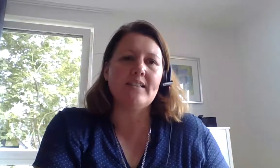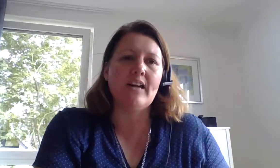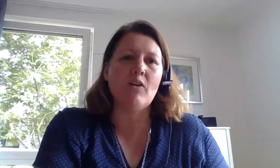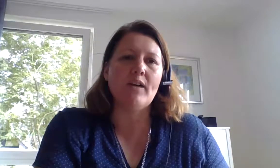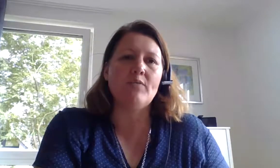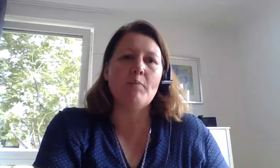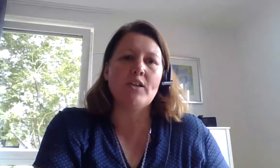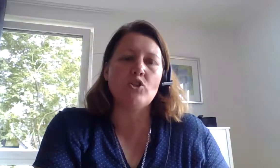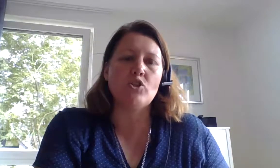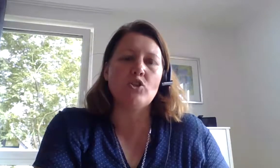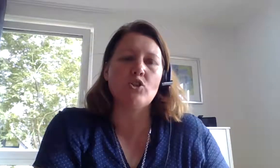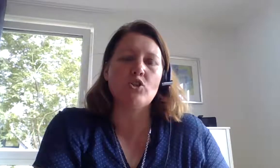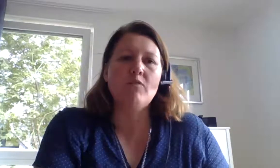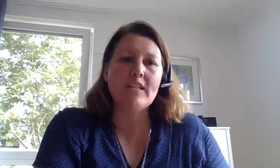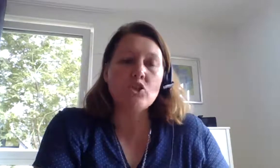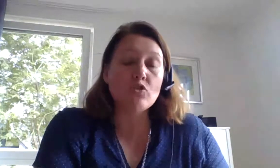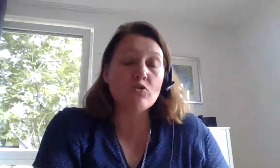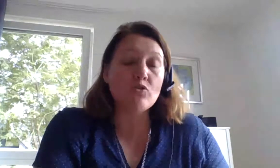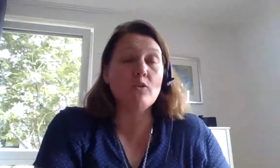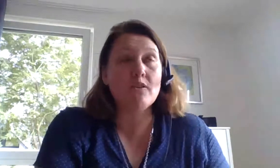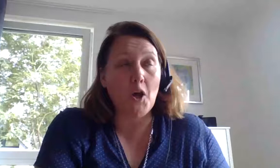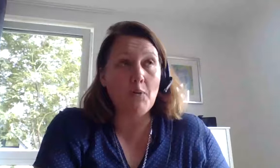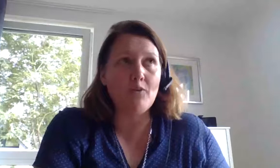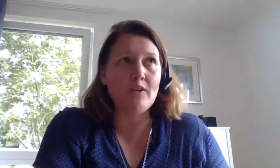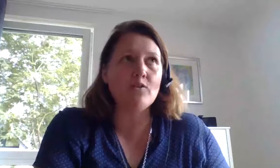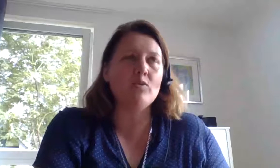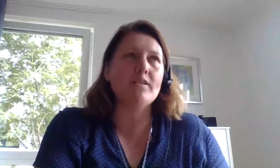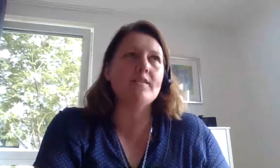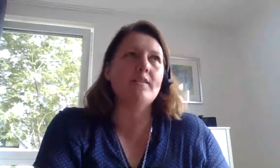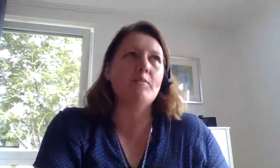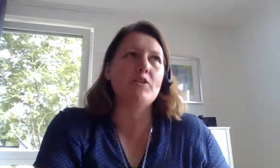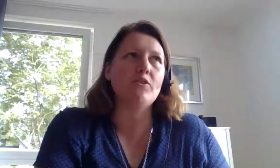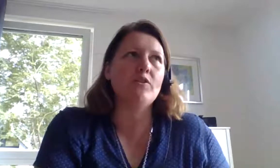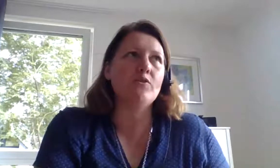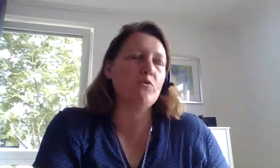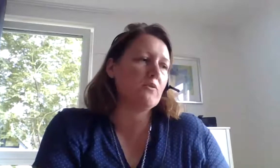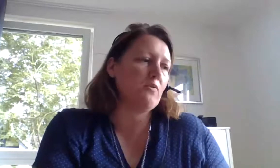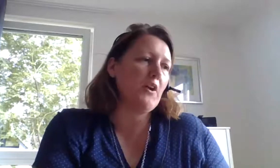وكيف يمكننا التأكد من تسهيل أمر أن تعيد المدارس فتح أبوابها,